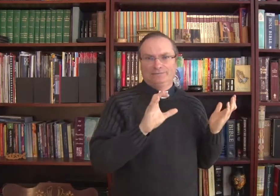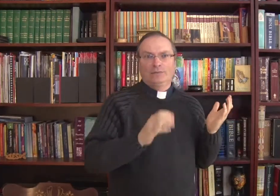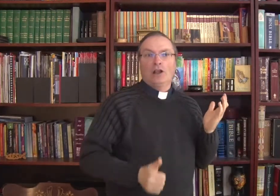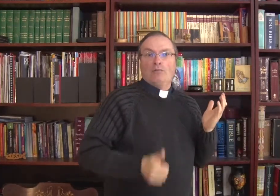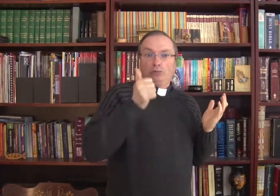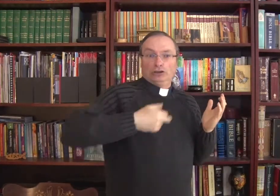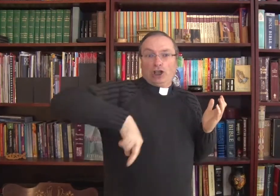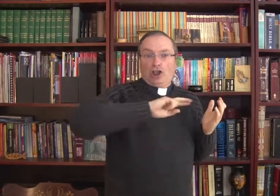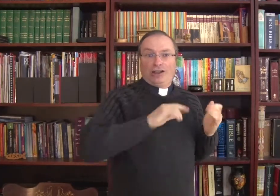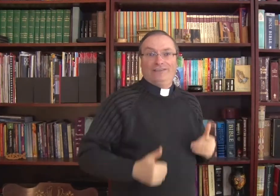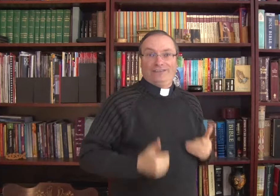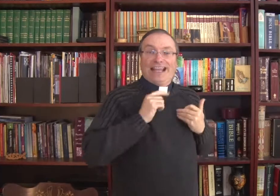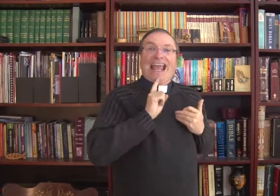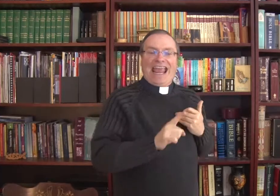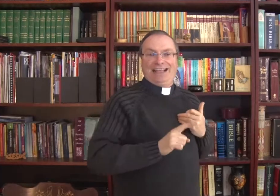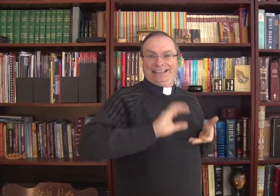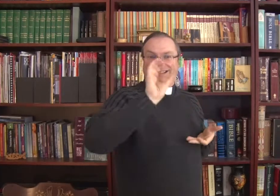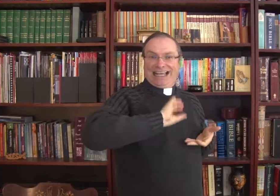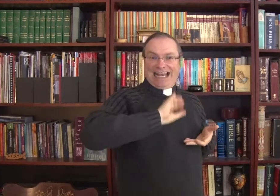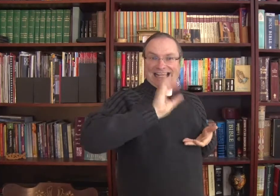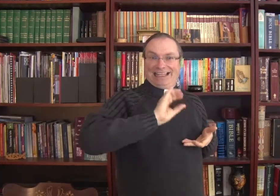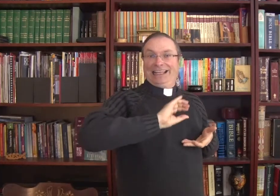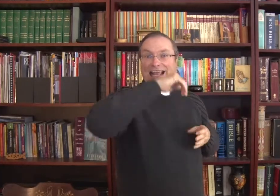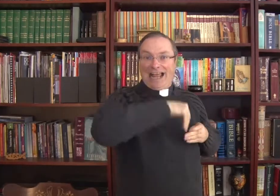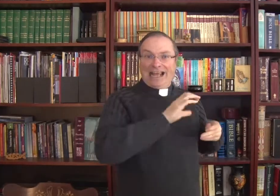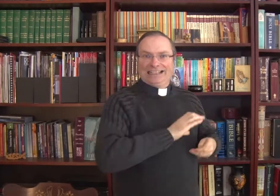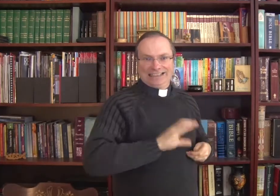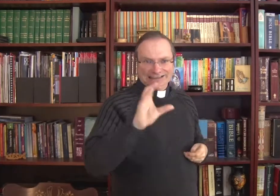Plus notre vie est salée en Christ,